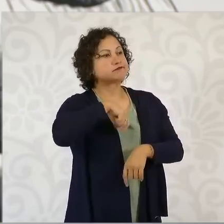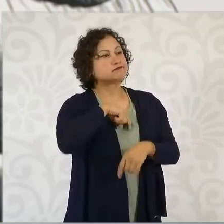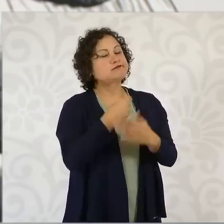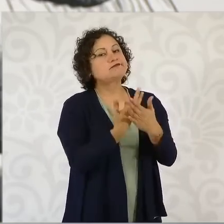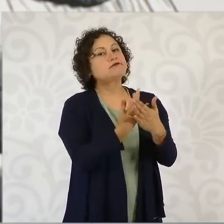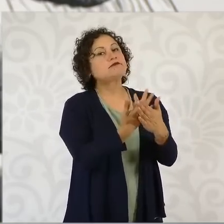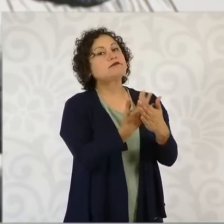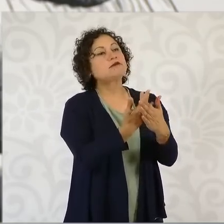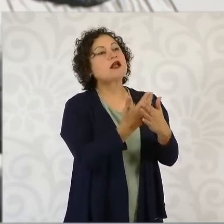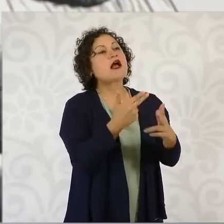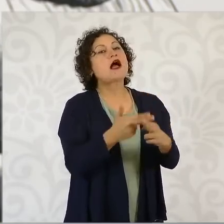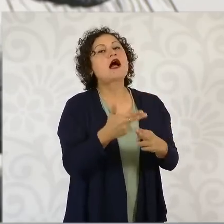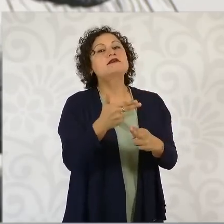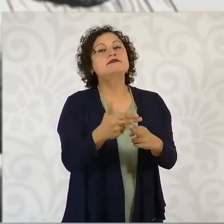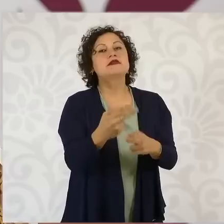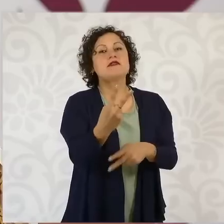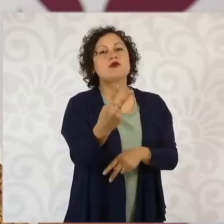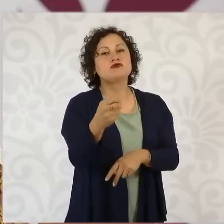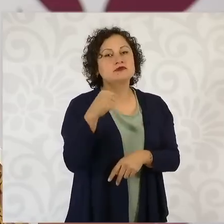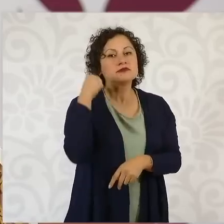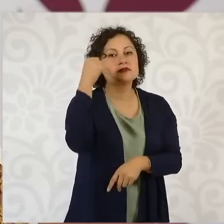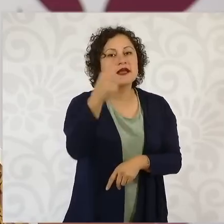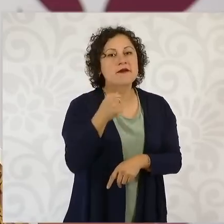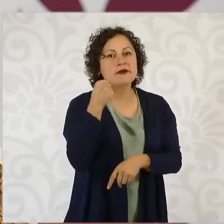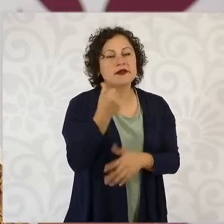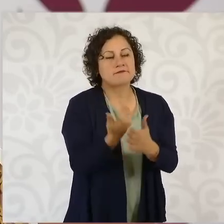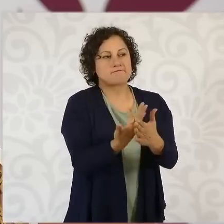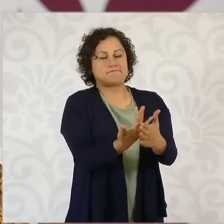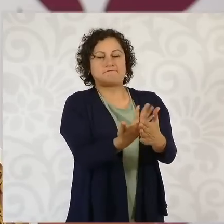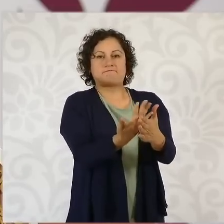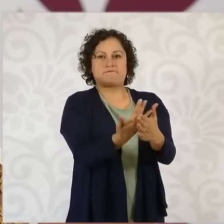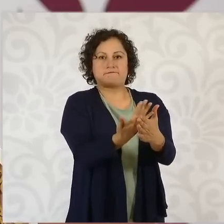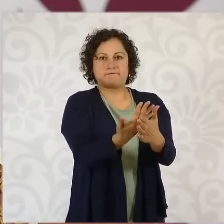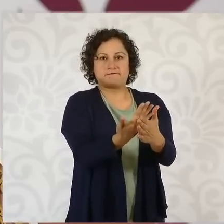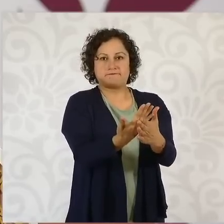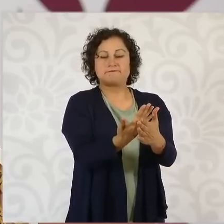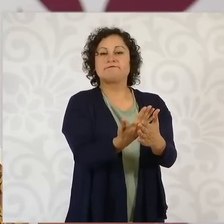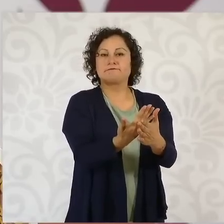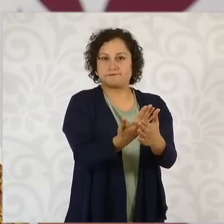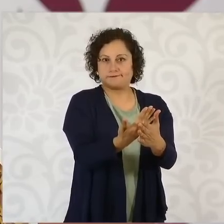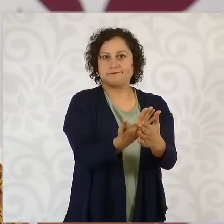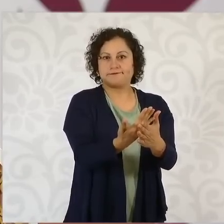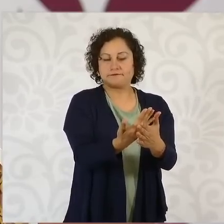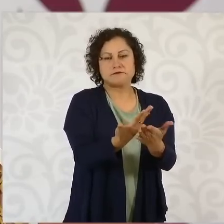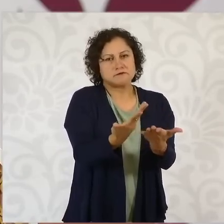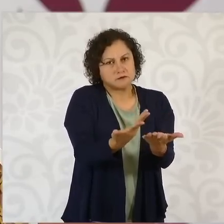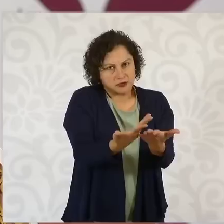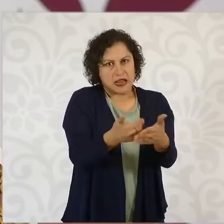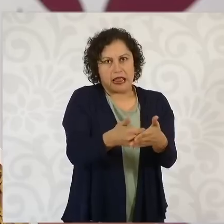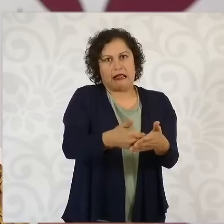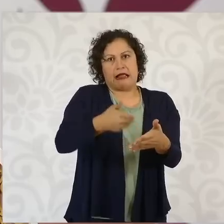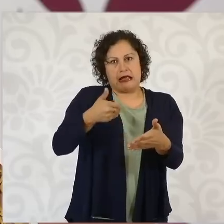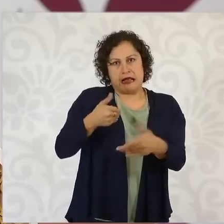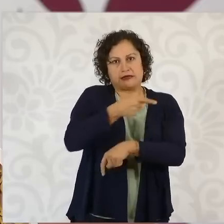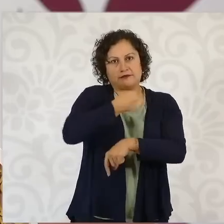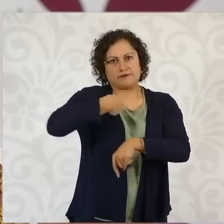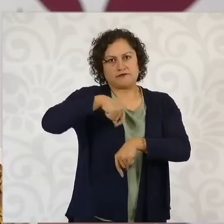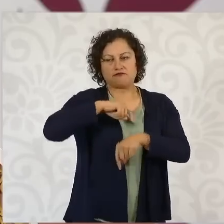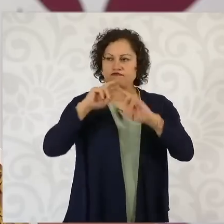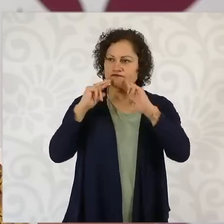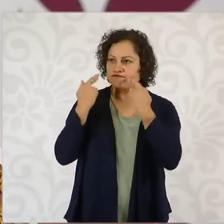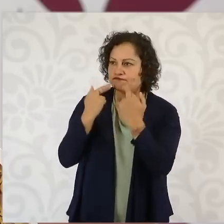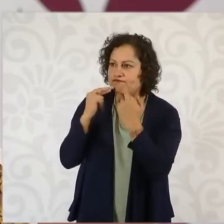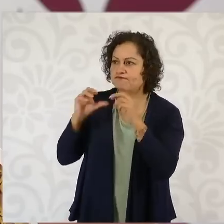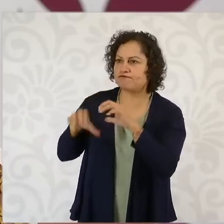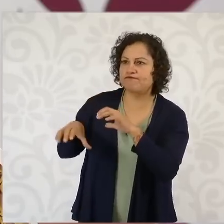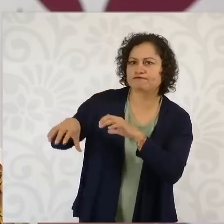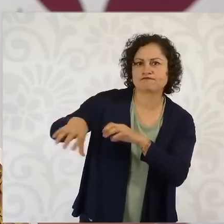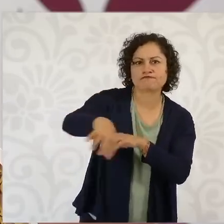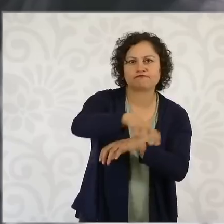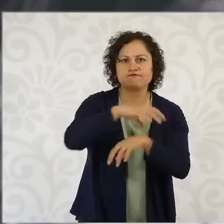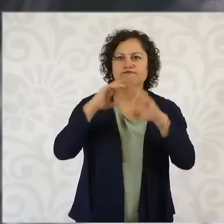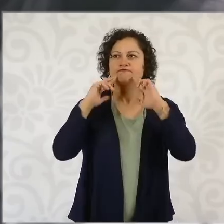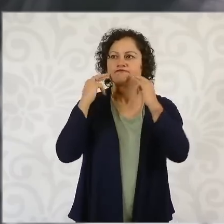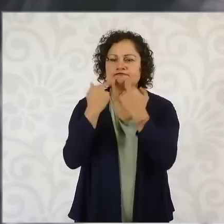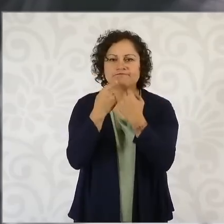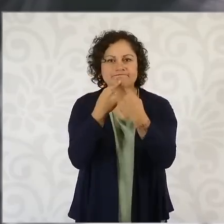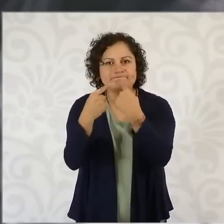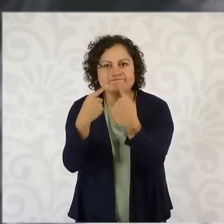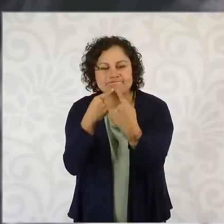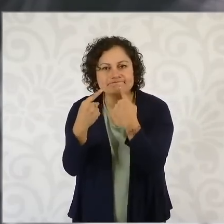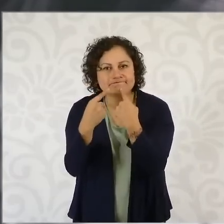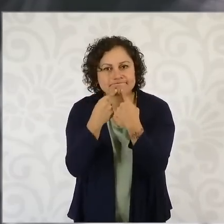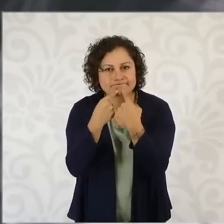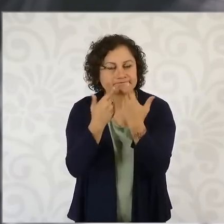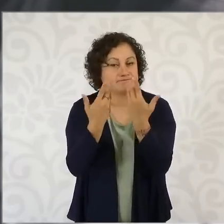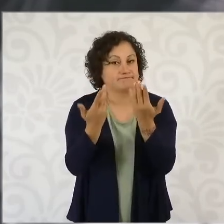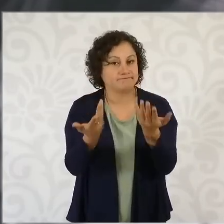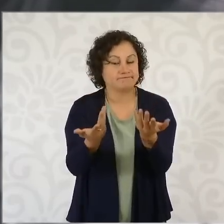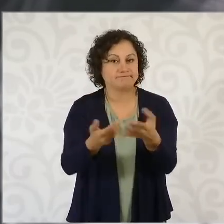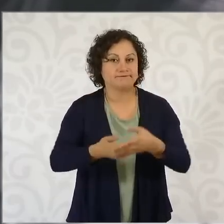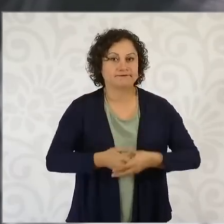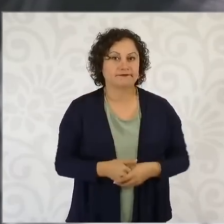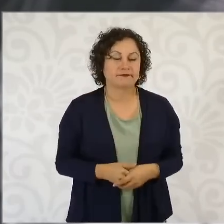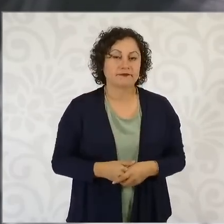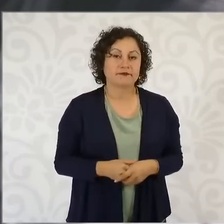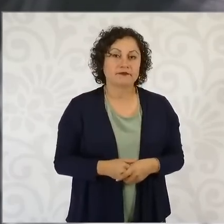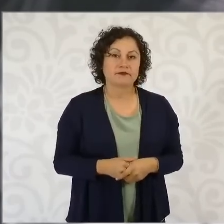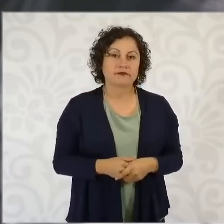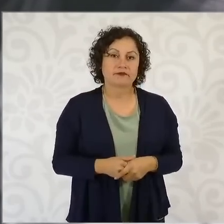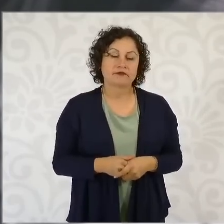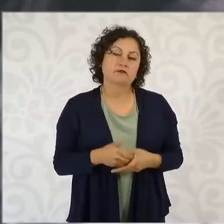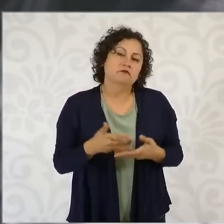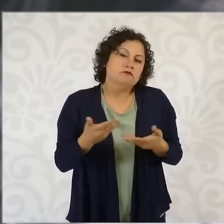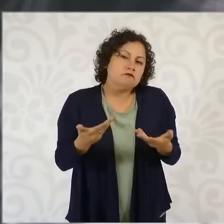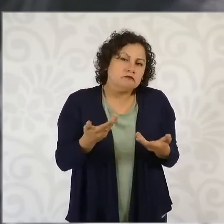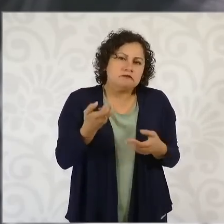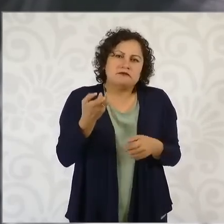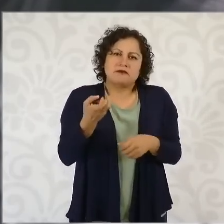abril y al mismo tiempo trabajando en reuniones pues muy cotidianas porque algunas son telefónicas